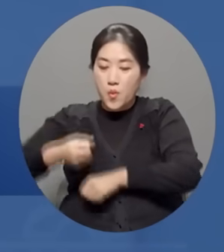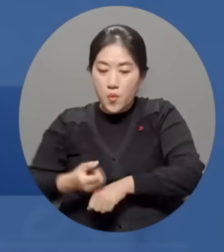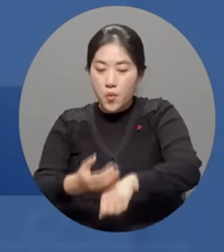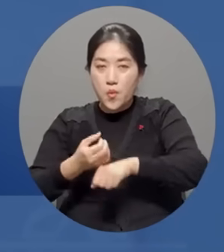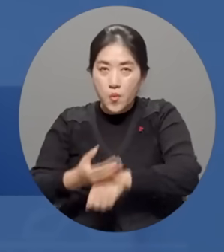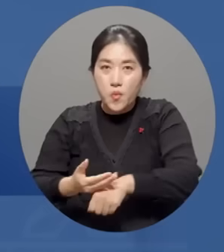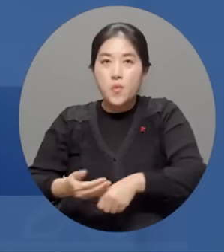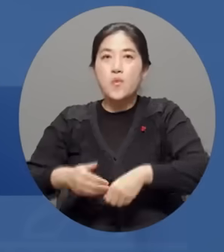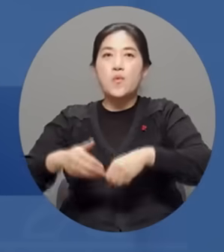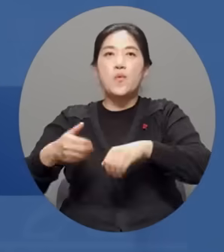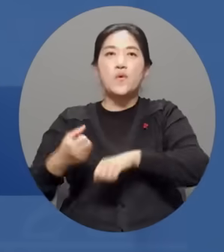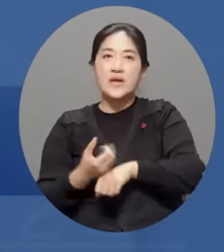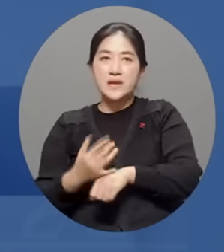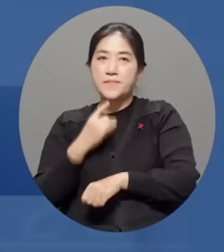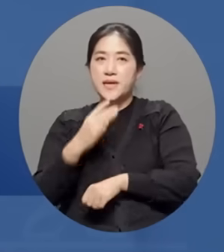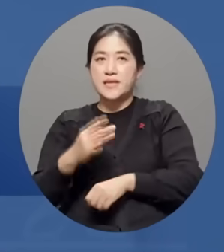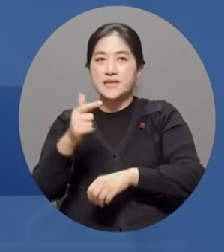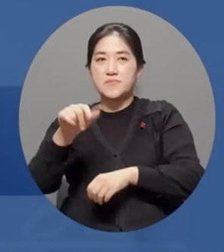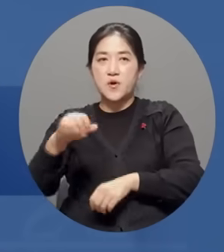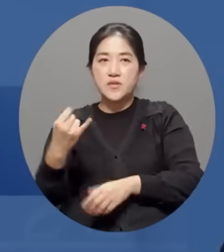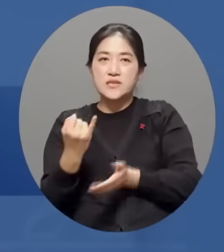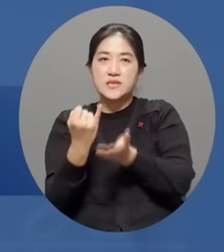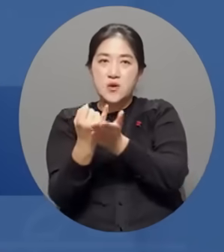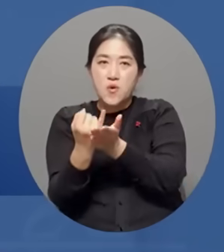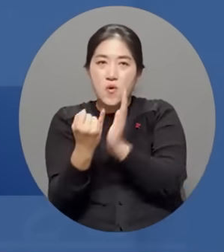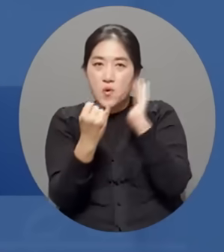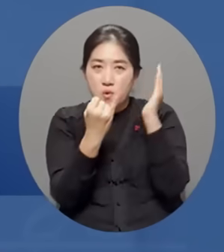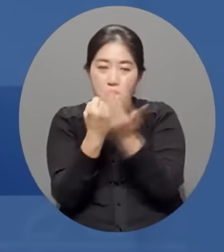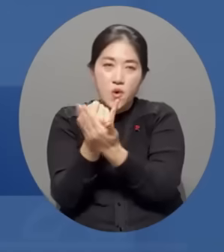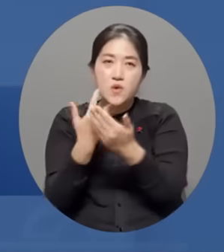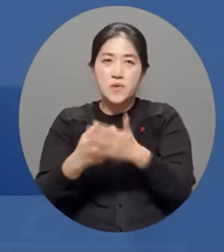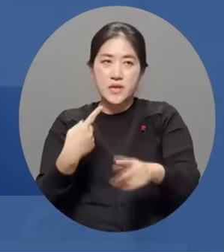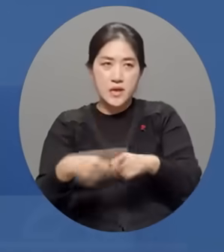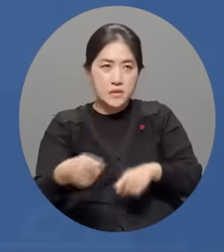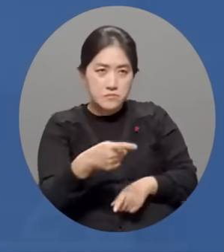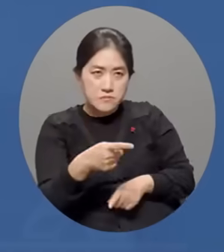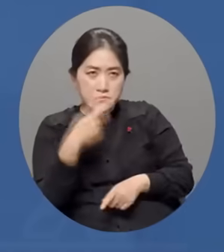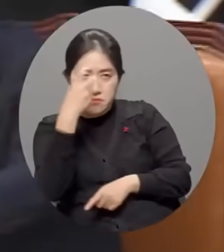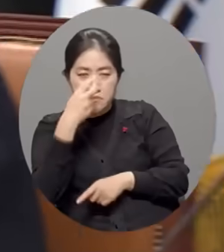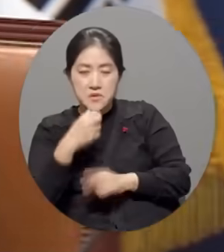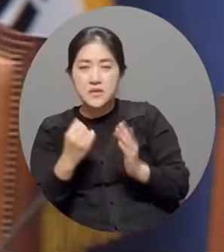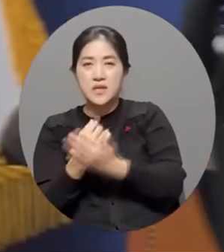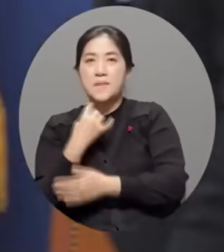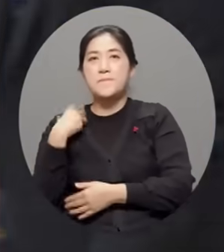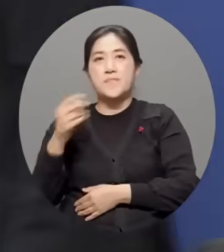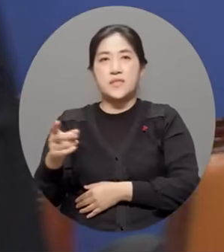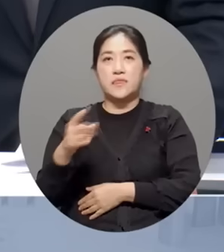한 위원장은 결국 윤석열 대통령의 공천 지령을 전달할 대리인이고 김건희 여사를